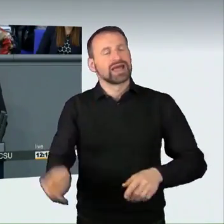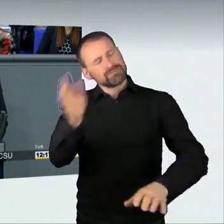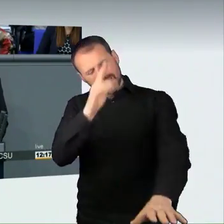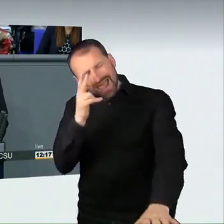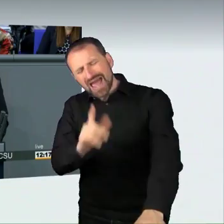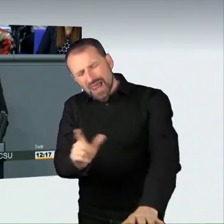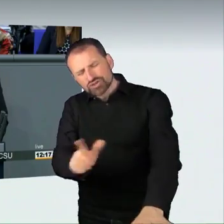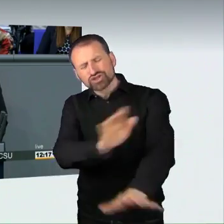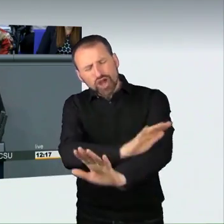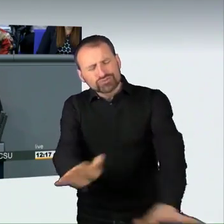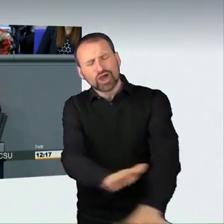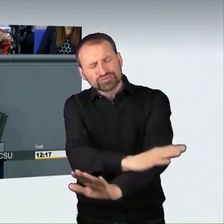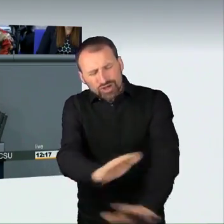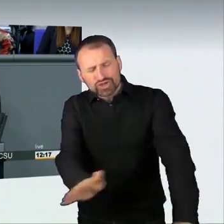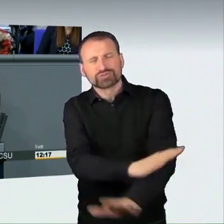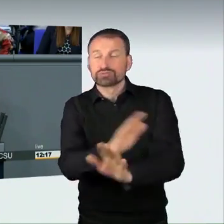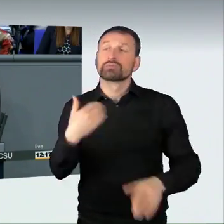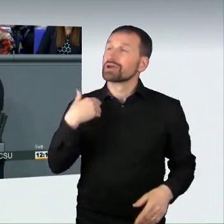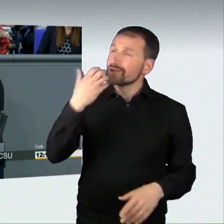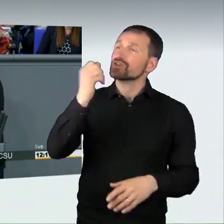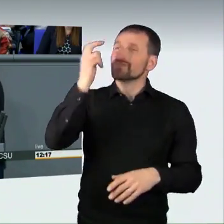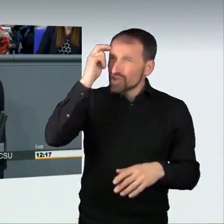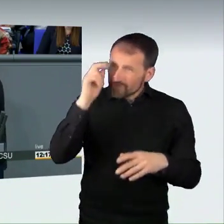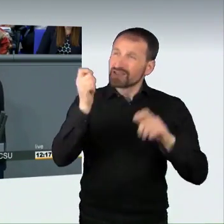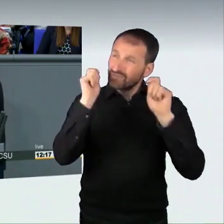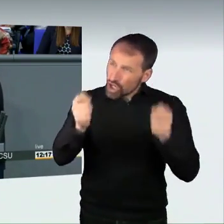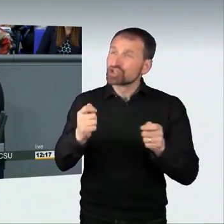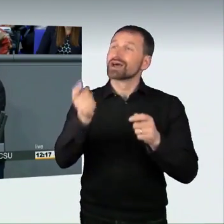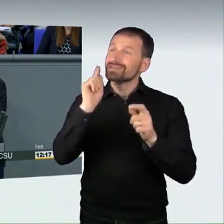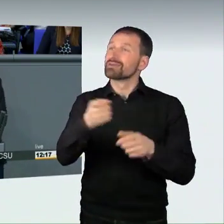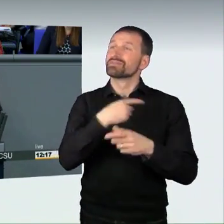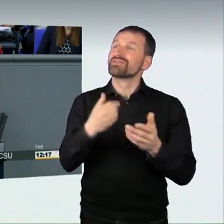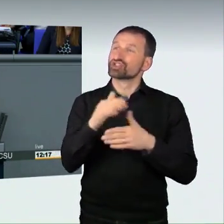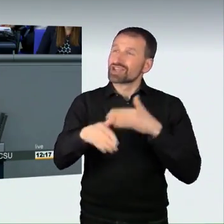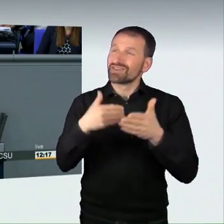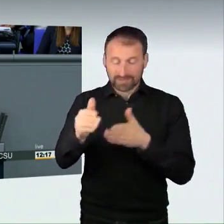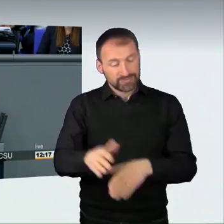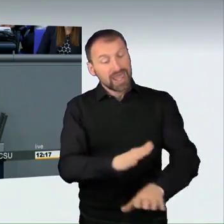damit wir da einmal ein Stück weiterkommen. (Präsidium): Herr Luczak, bitte einmal atmen und die Frage beantworten: